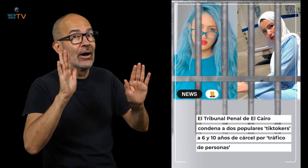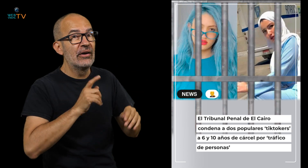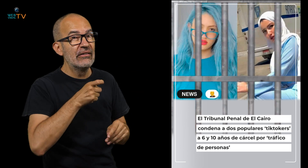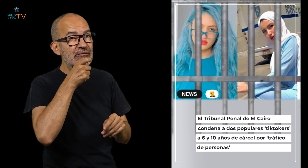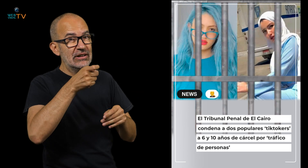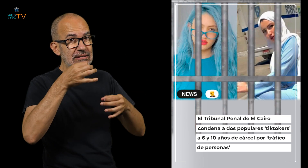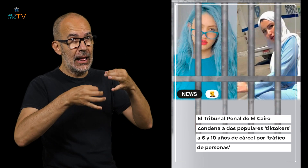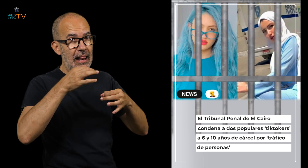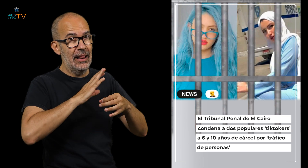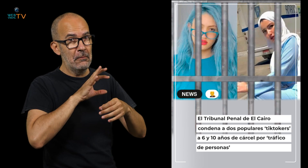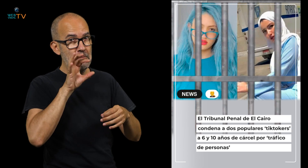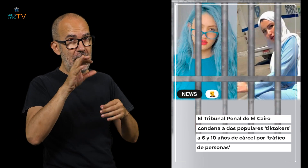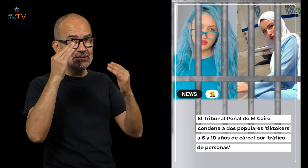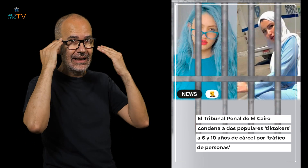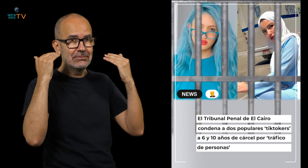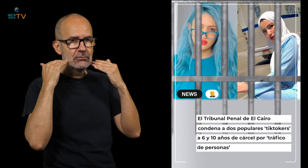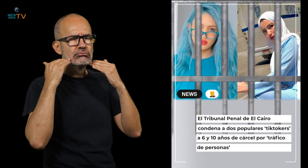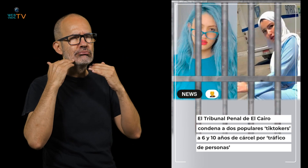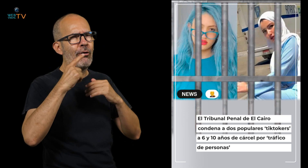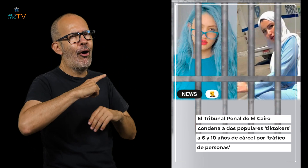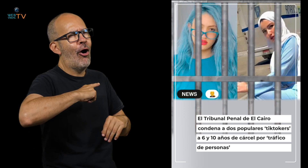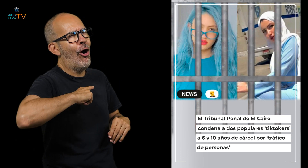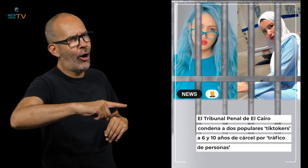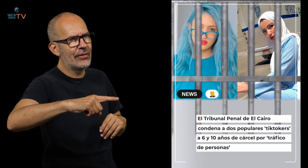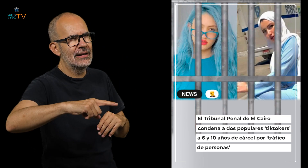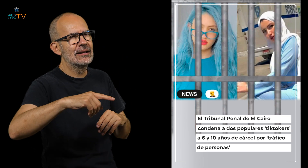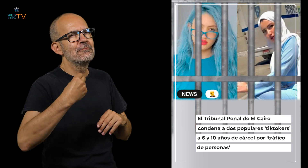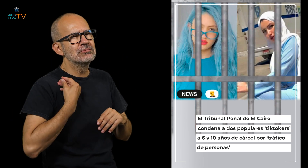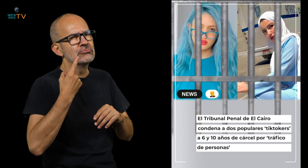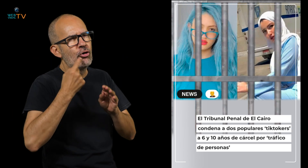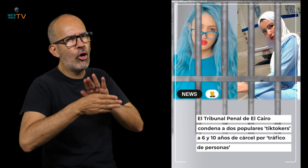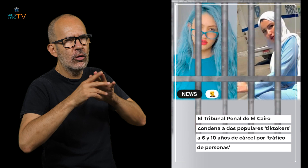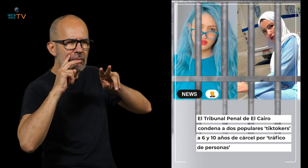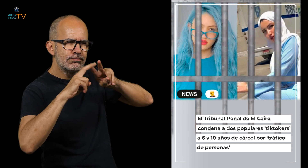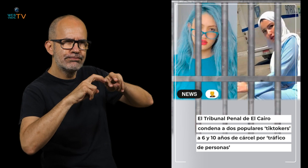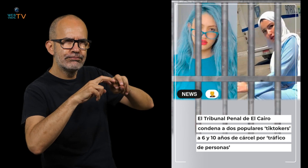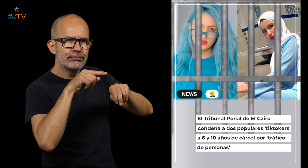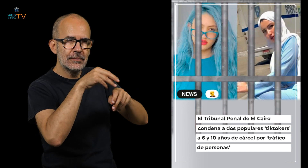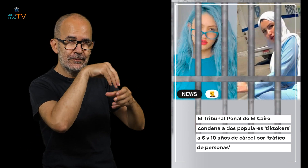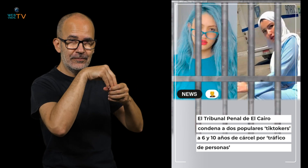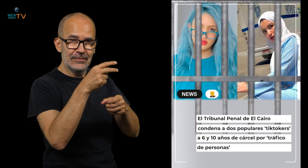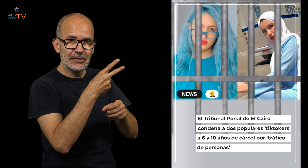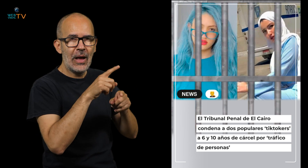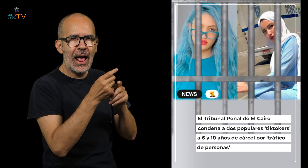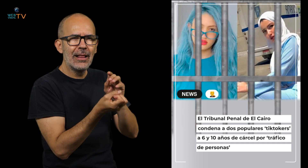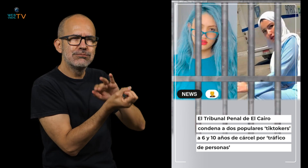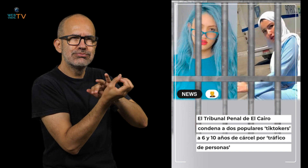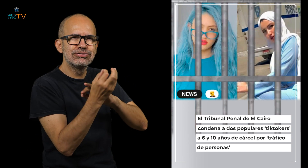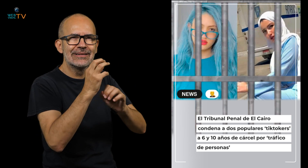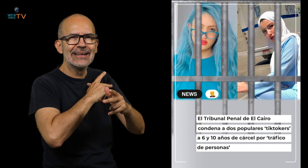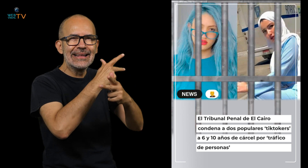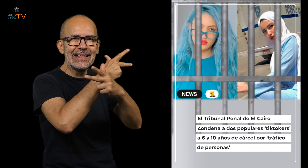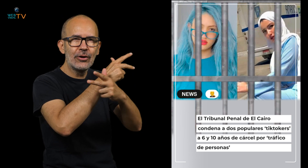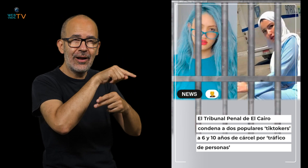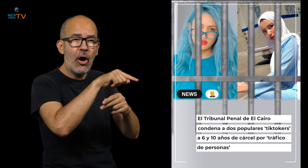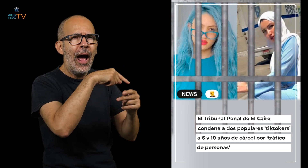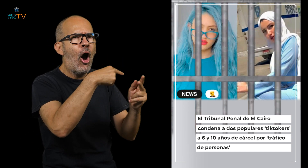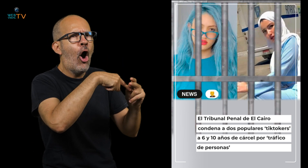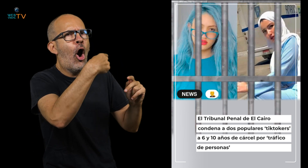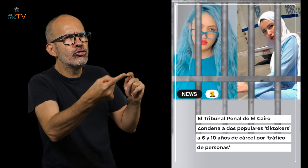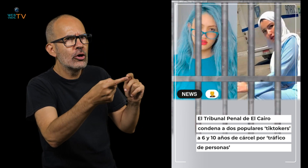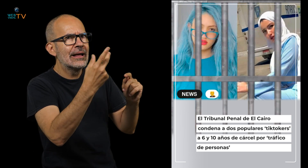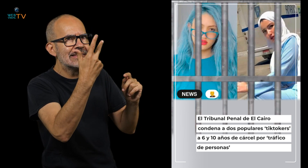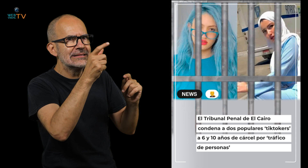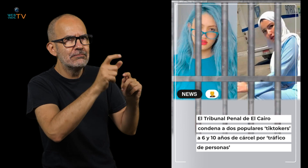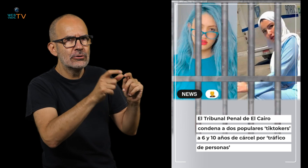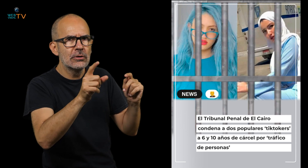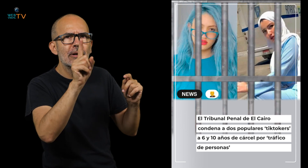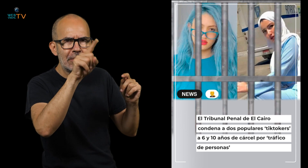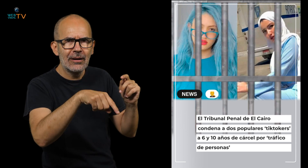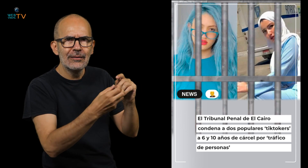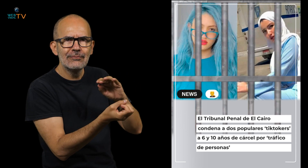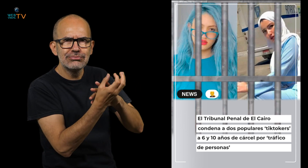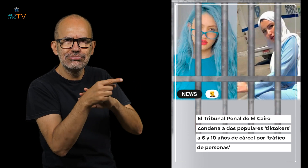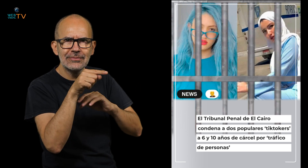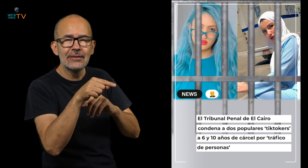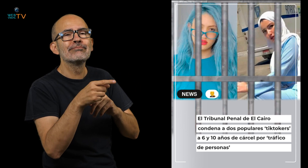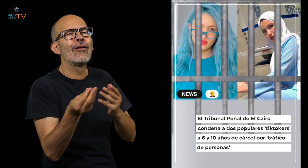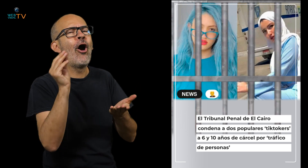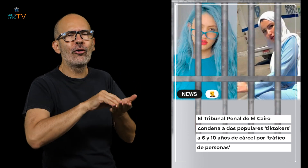Sin embargo, la Fiscalía del país ordenó después que ambas tiktokers, junto a otras tres personas,